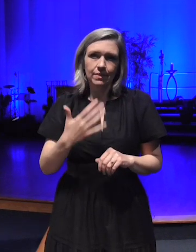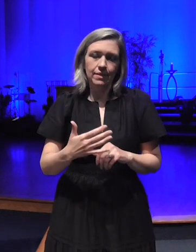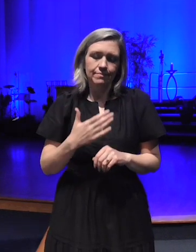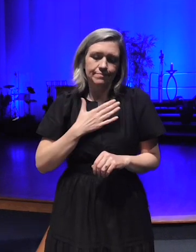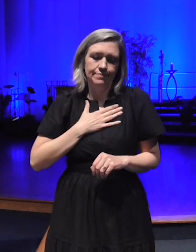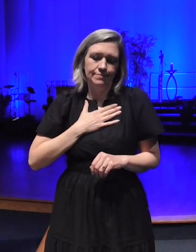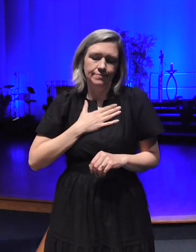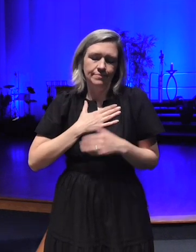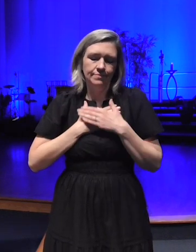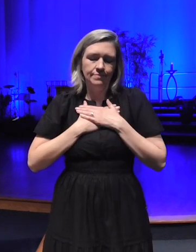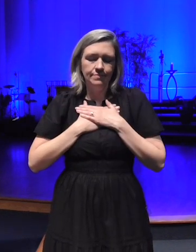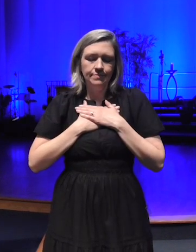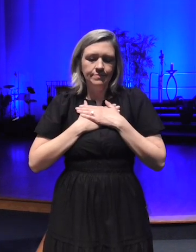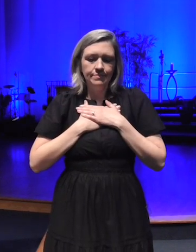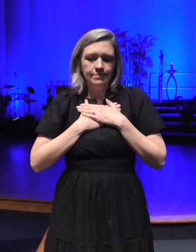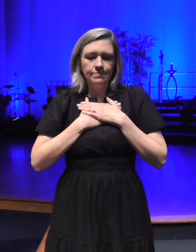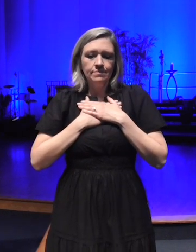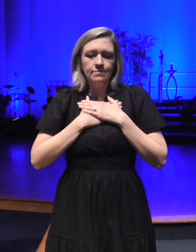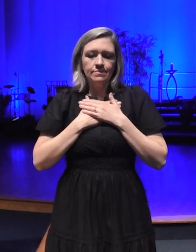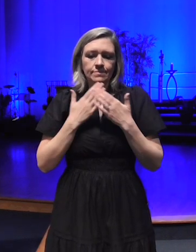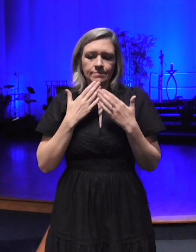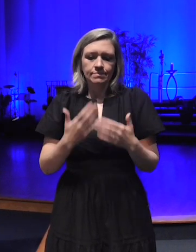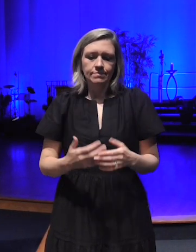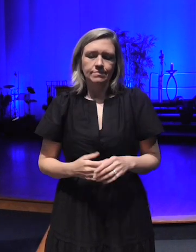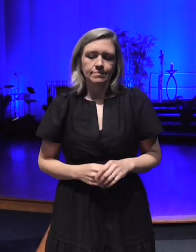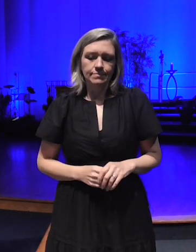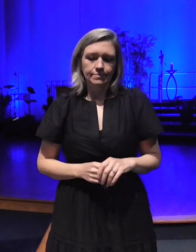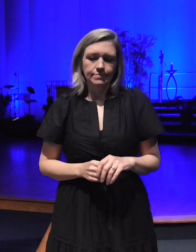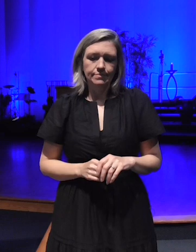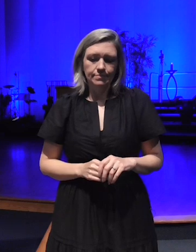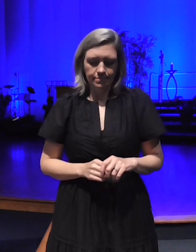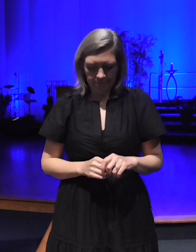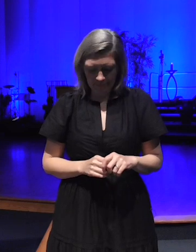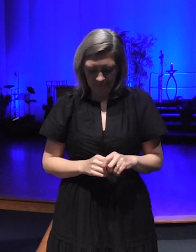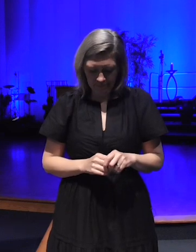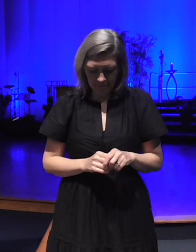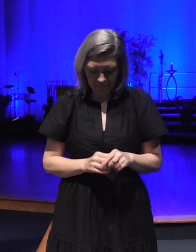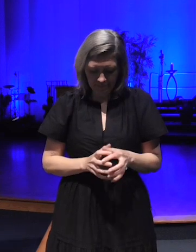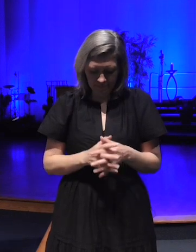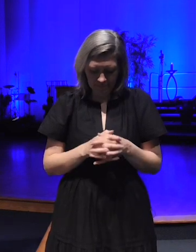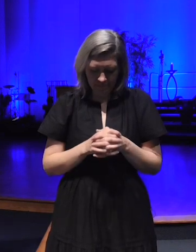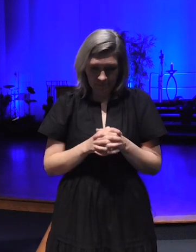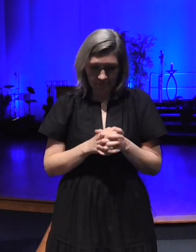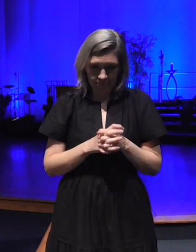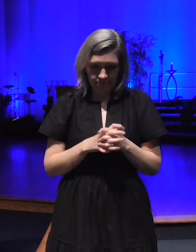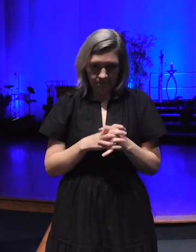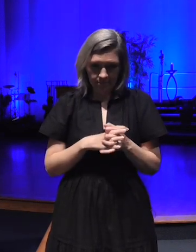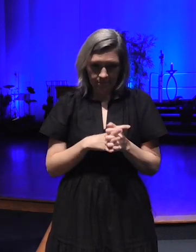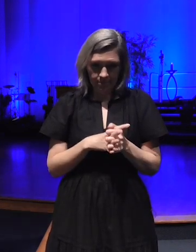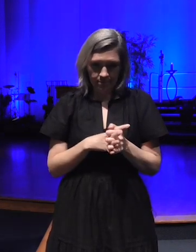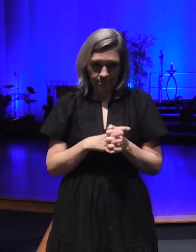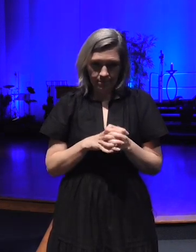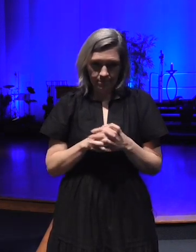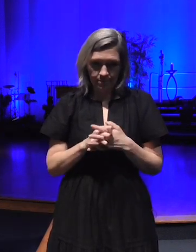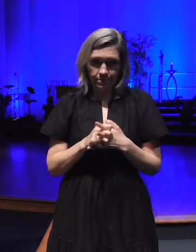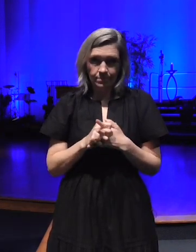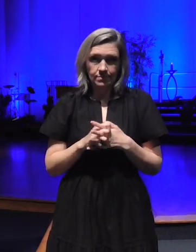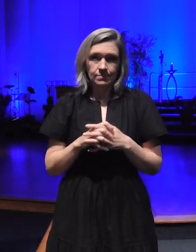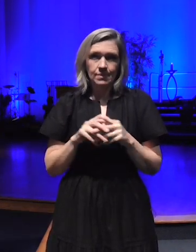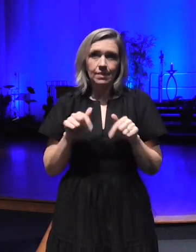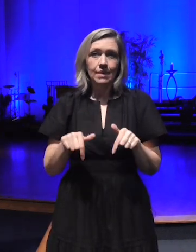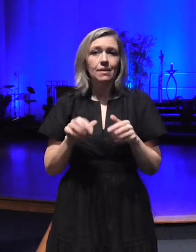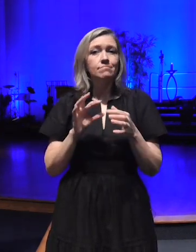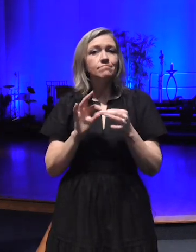y mientras dejamos que eso o algo así ancle dentro de nosotros, qué bendecidos somos y nos tomamos